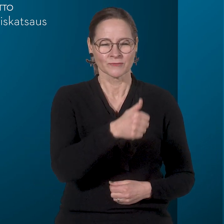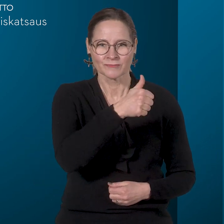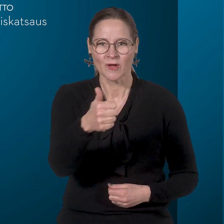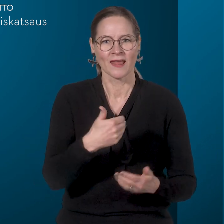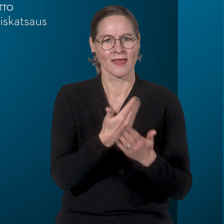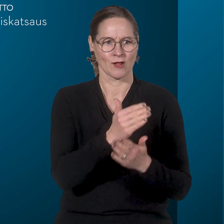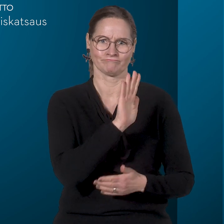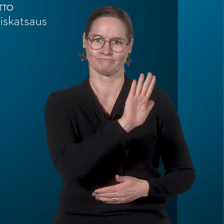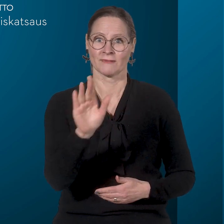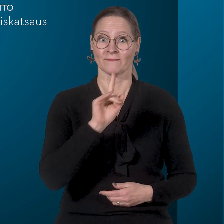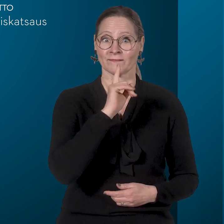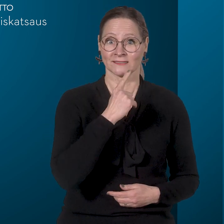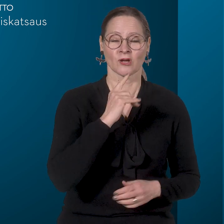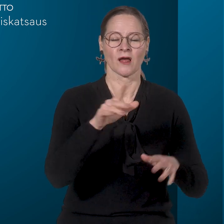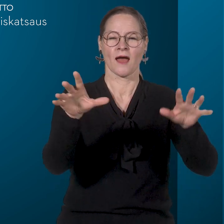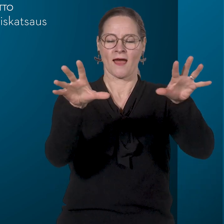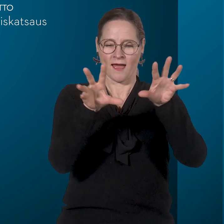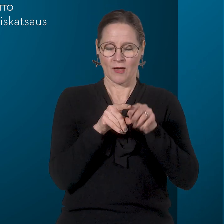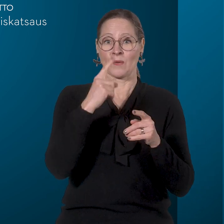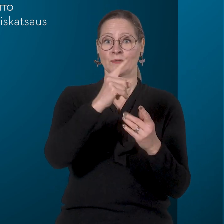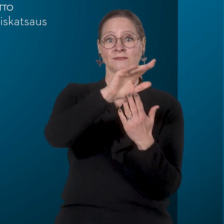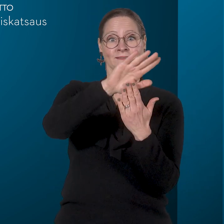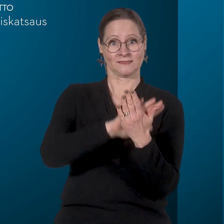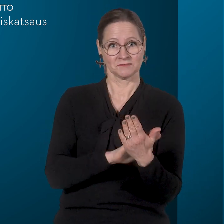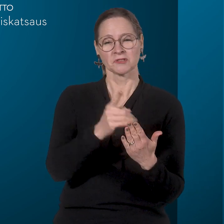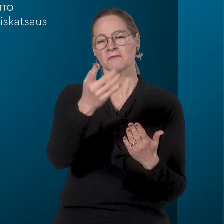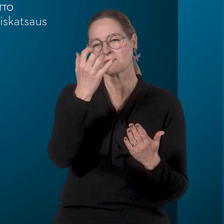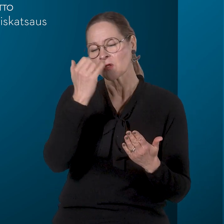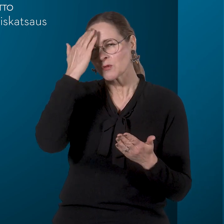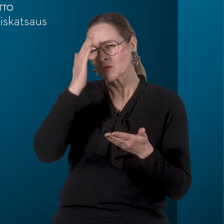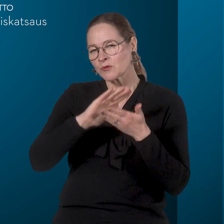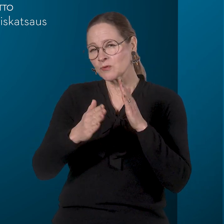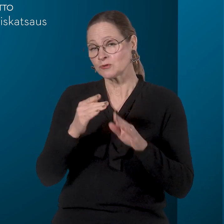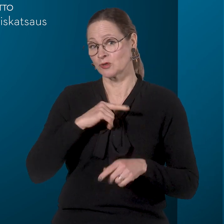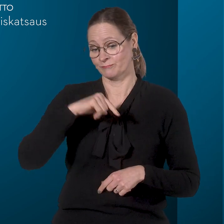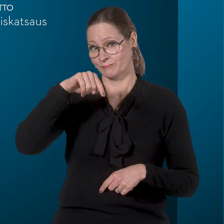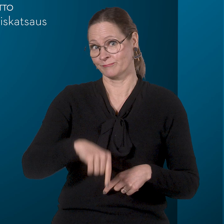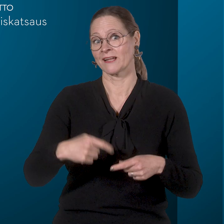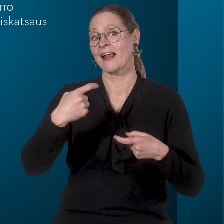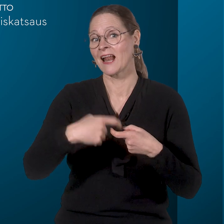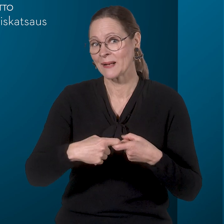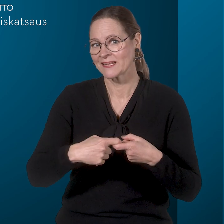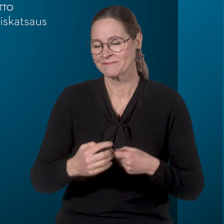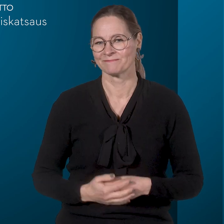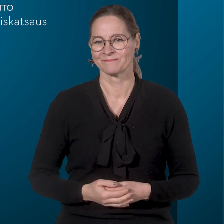Voitte käydä tutustumassa jokaisen ehdokkaan vastauksiin oheisesta linkistä.